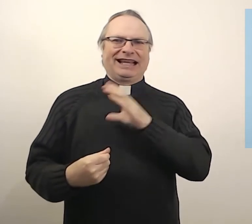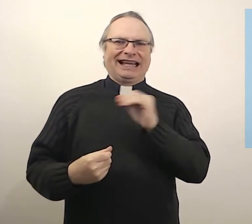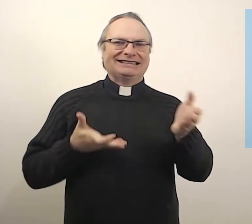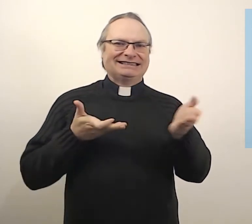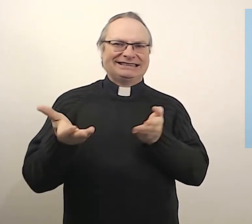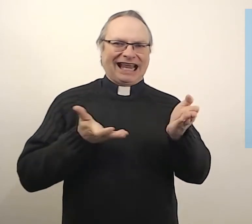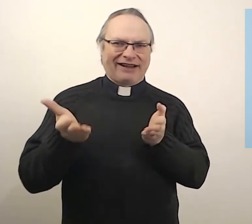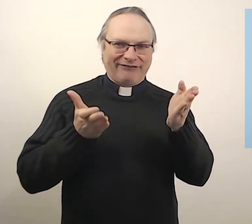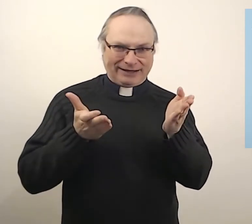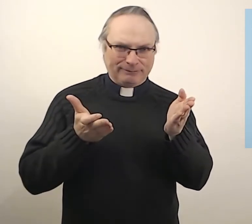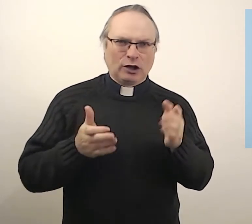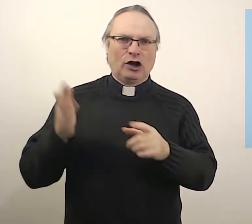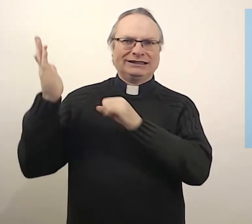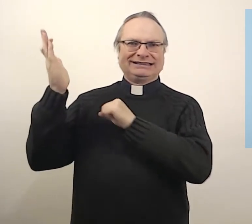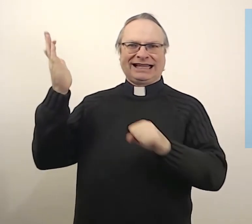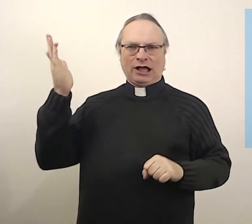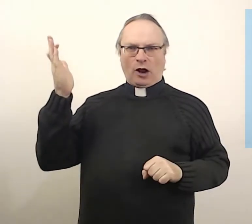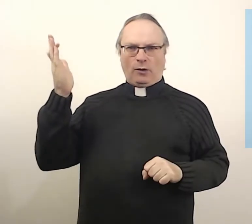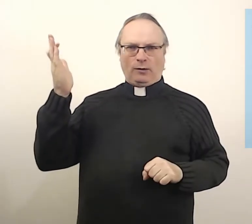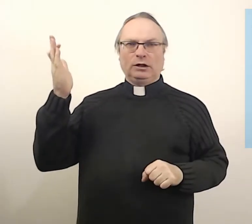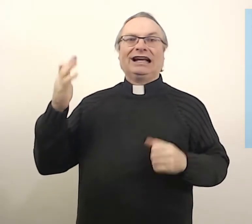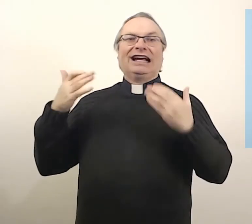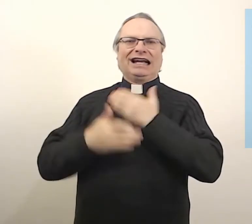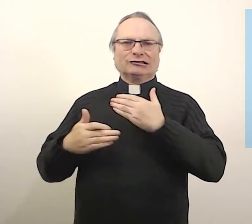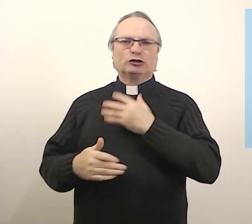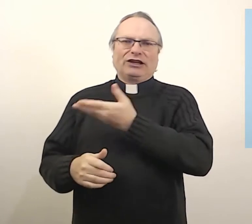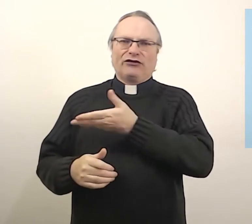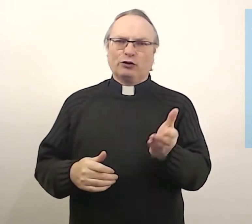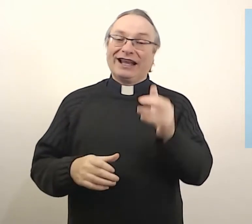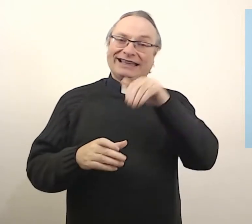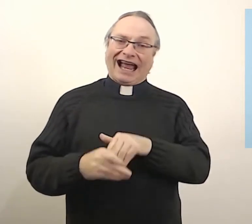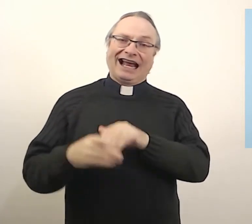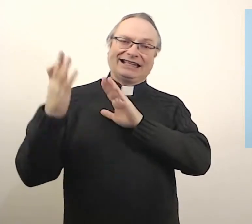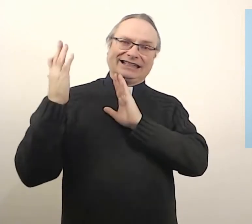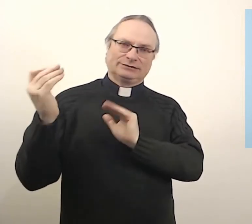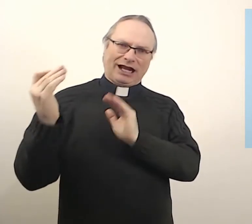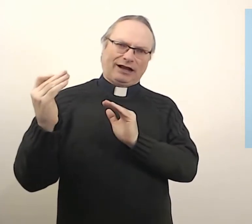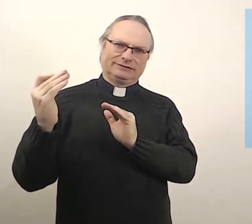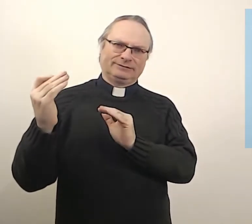et servez le Seigneur. Réjouissez-vous dans l'espérance